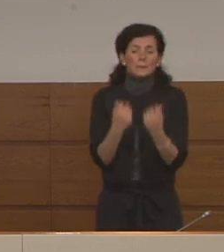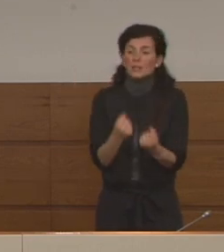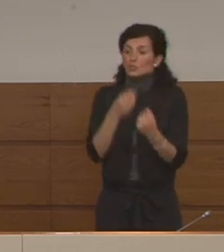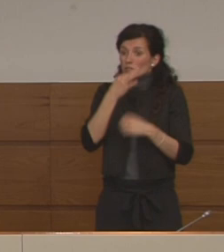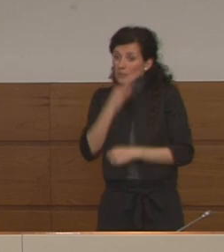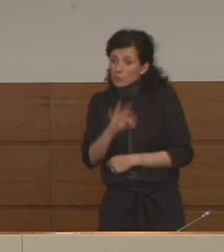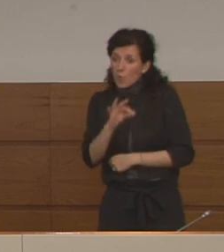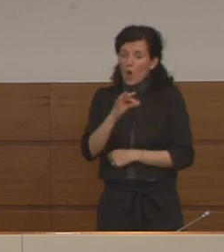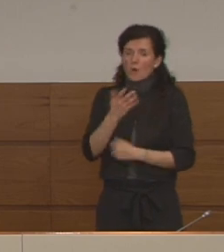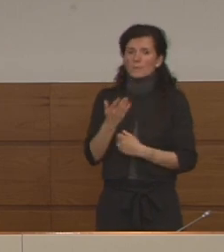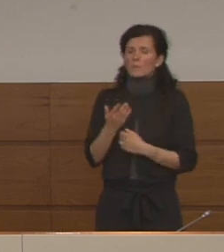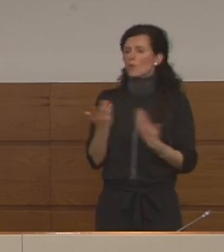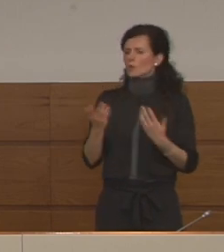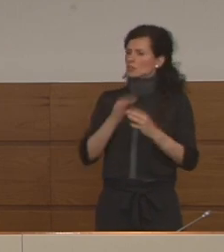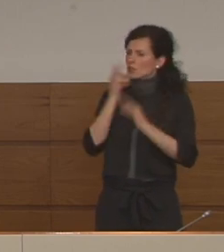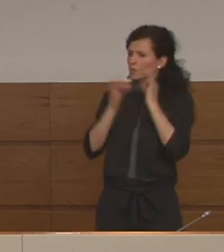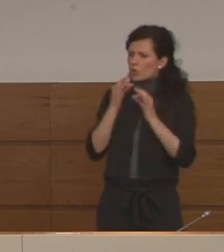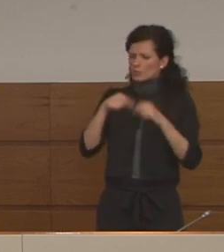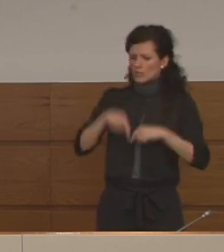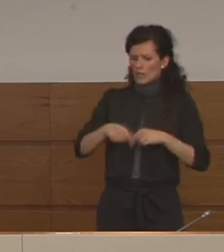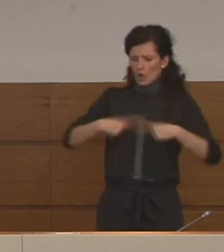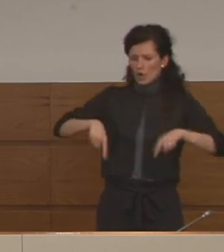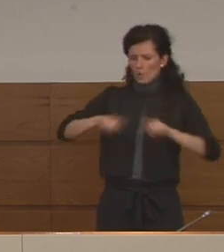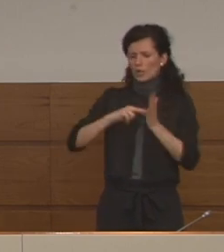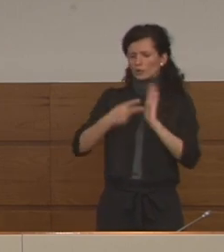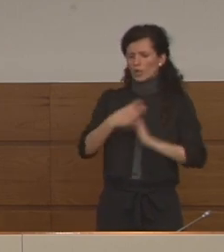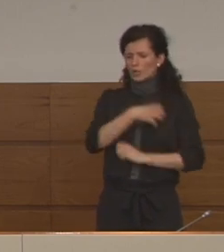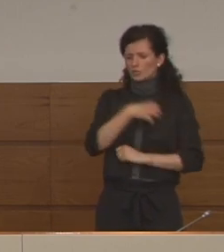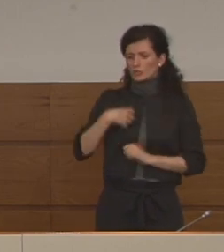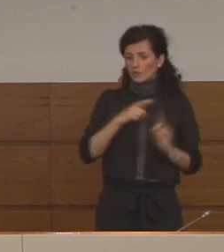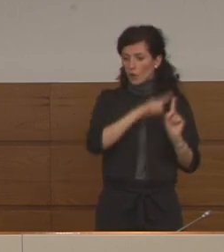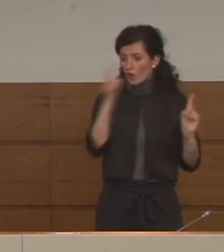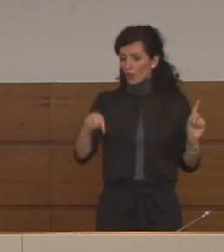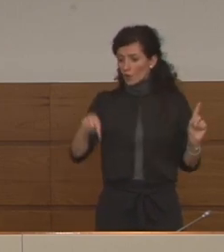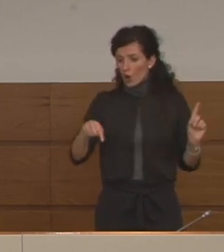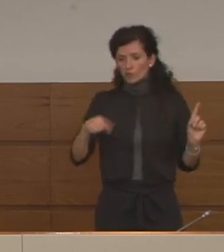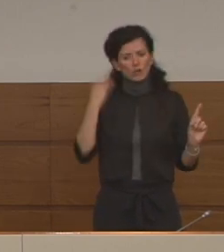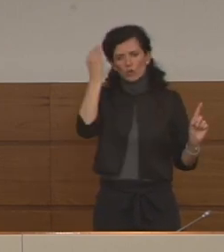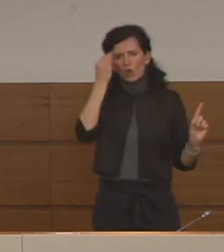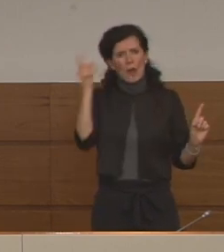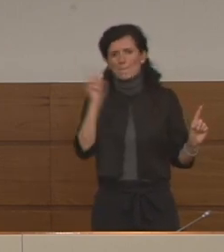Quindi ad oggi il Comitato Tecnico Scientifico non ha predisposto l'ipotesi